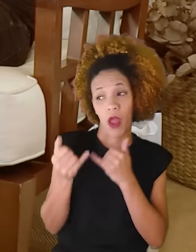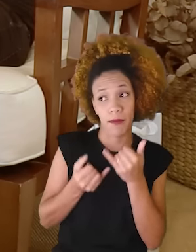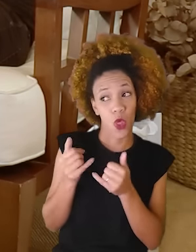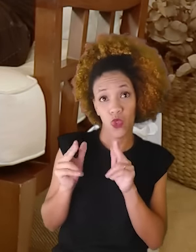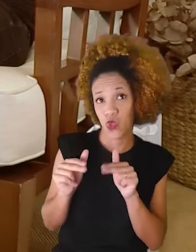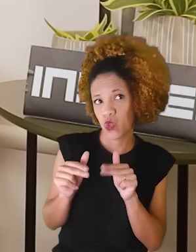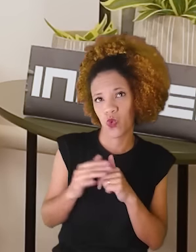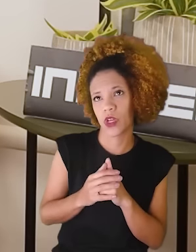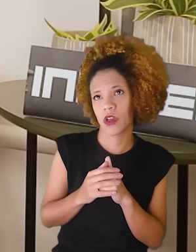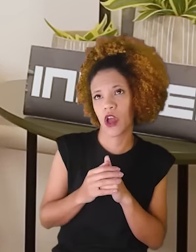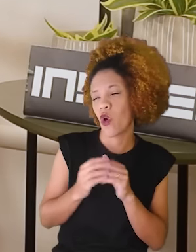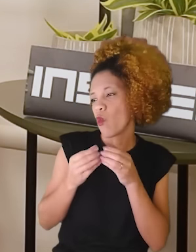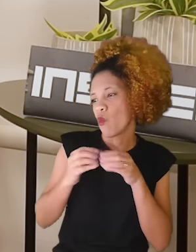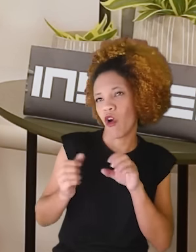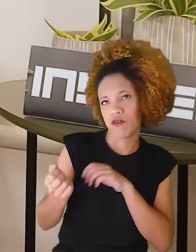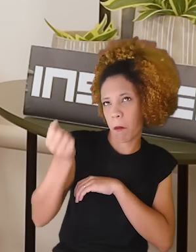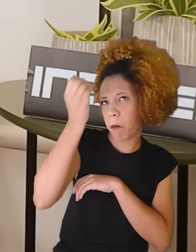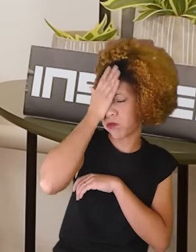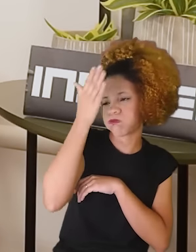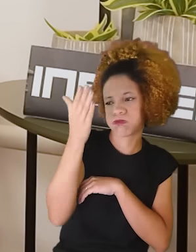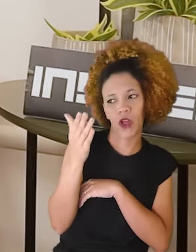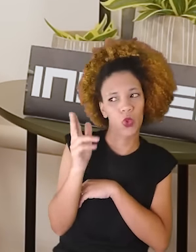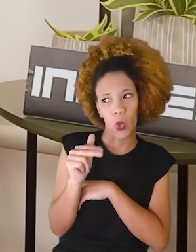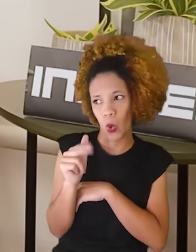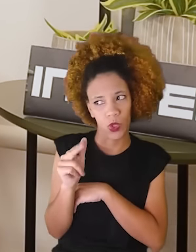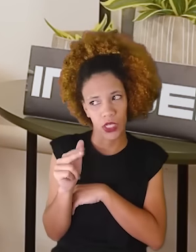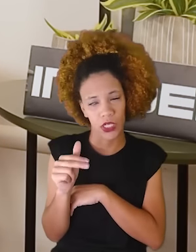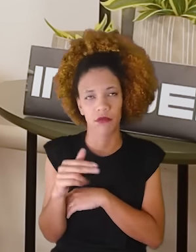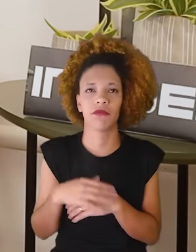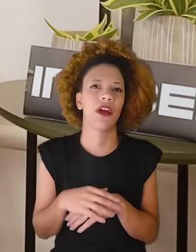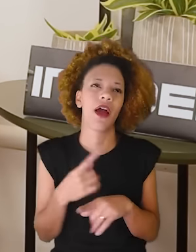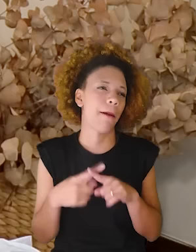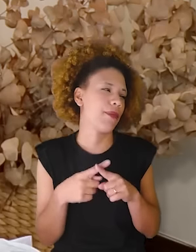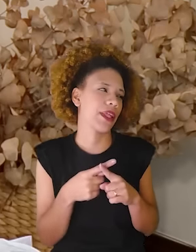exemplo nunca jamais quebraria um ovo na cabeça dele tipo ah Ah sim sim é que as suas trollagens